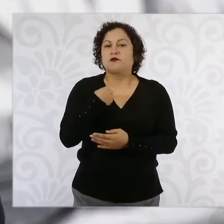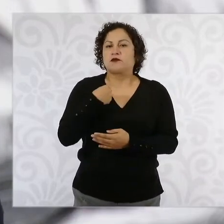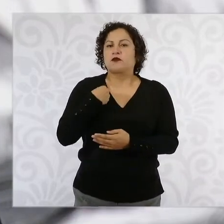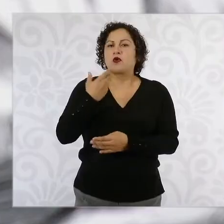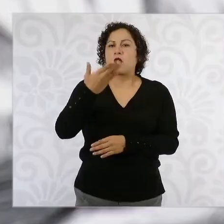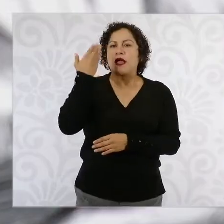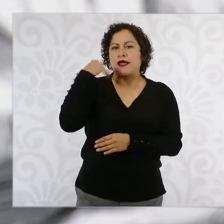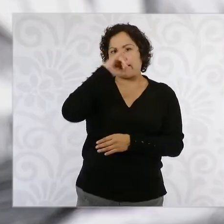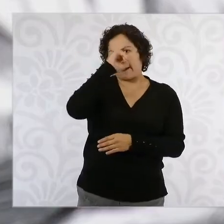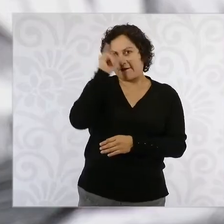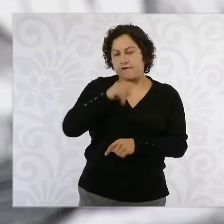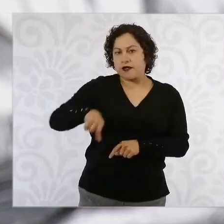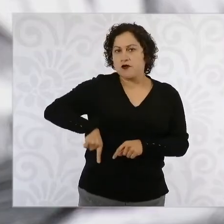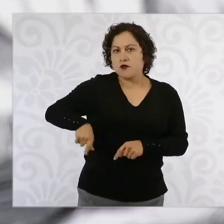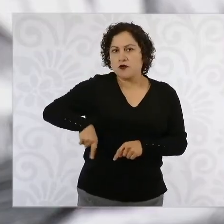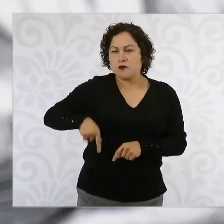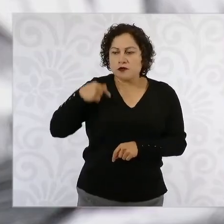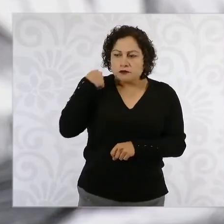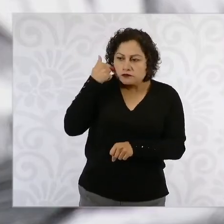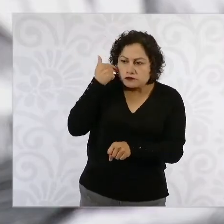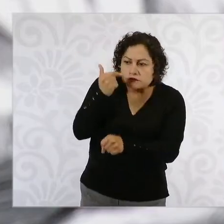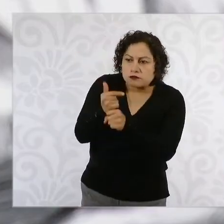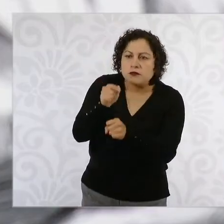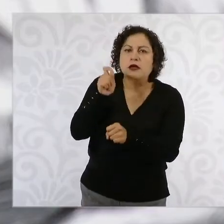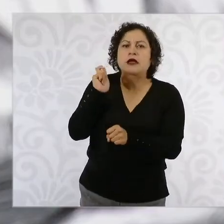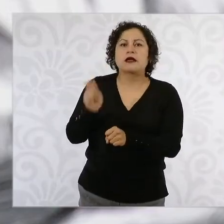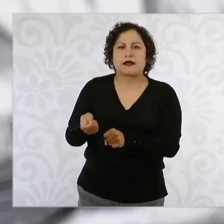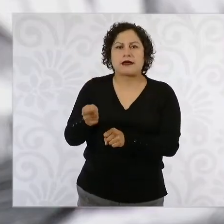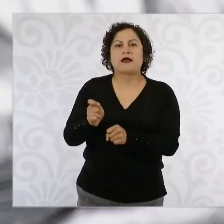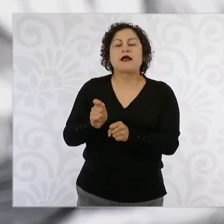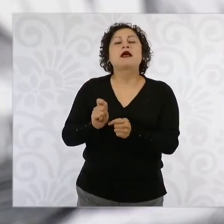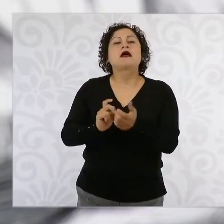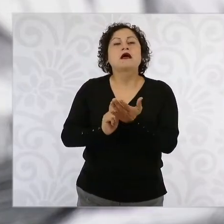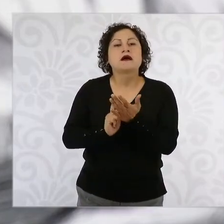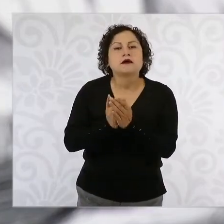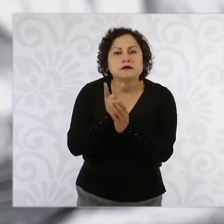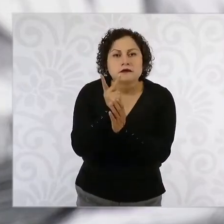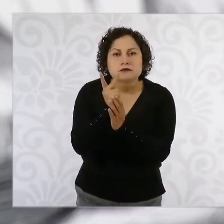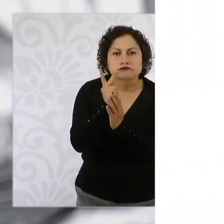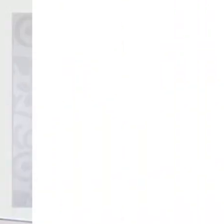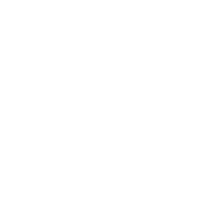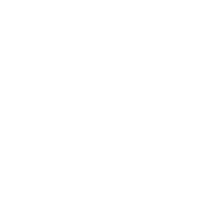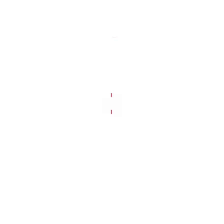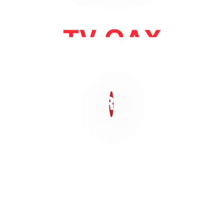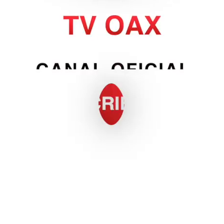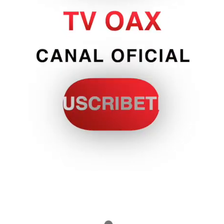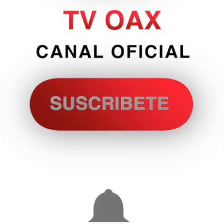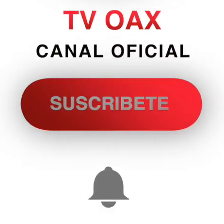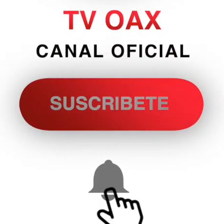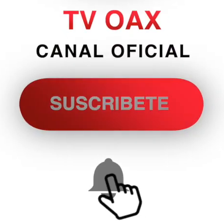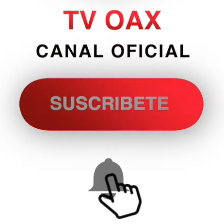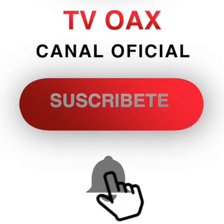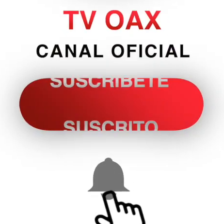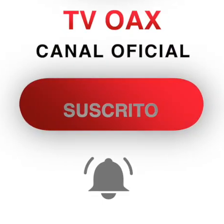decir para guardar las diversas variedades del Maíz eh y vamos a trabajar también en ello y en